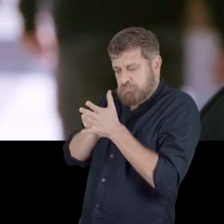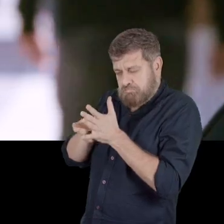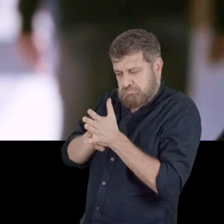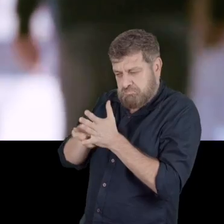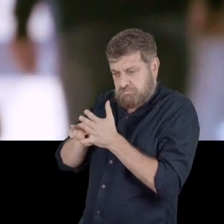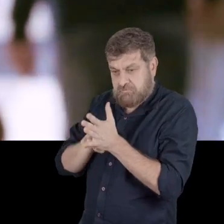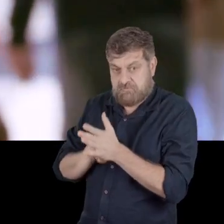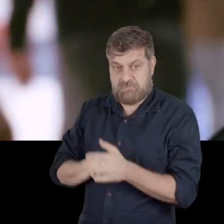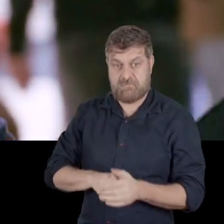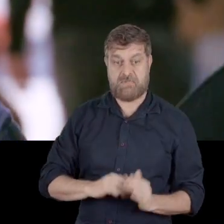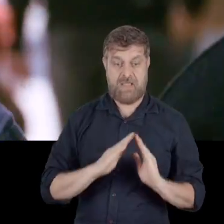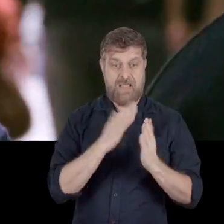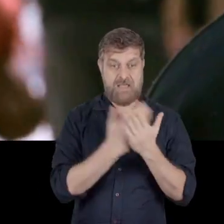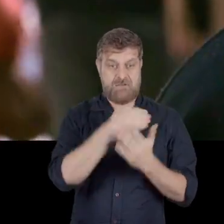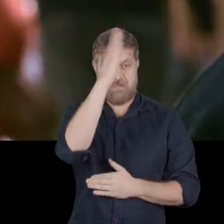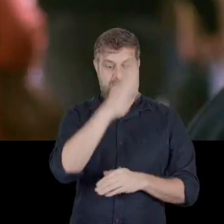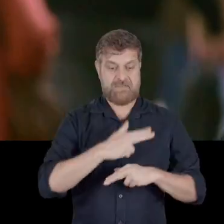ligado à escola brasileira de psicanálise.